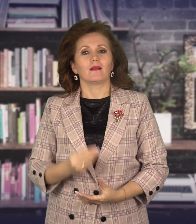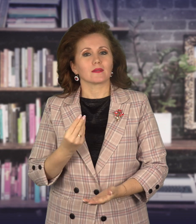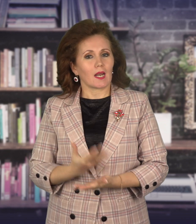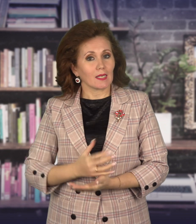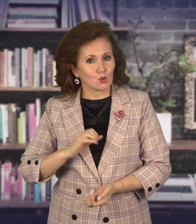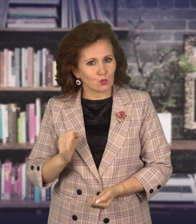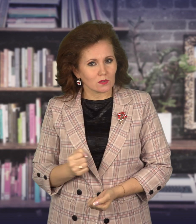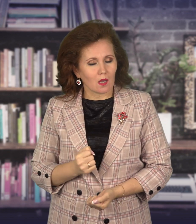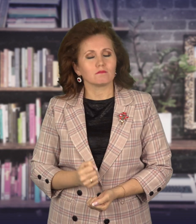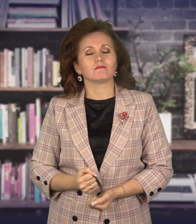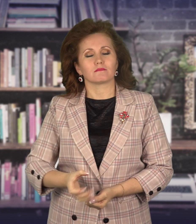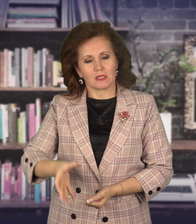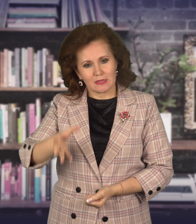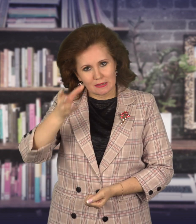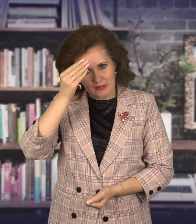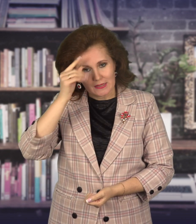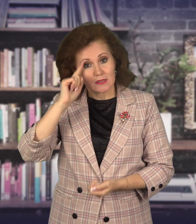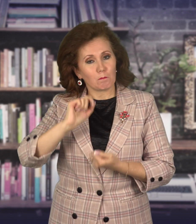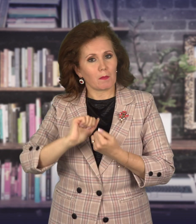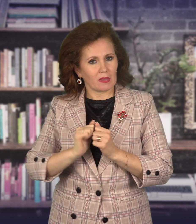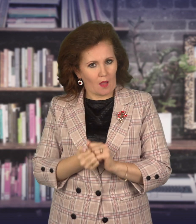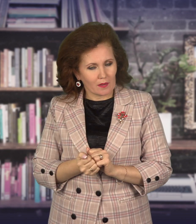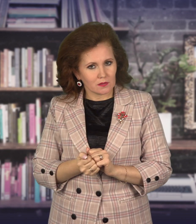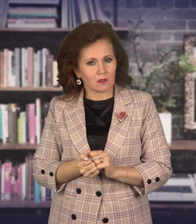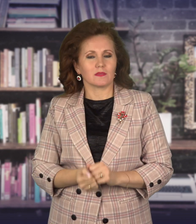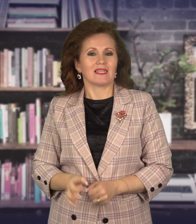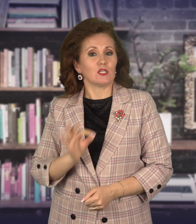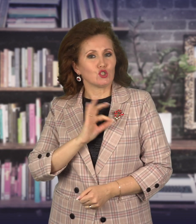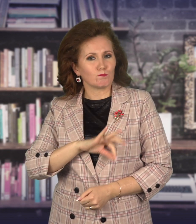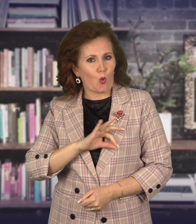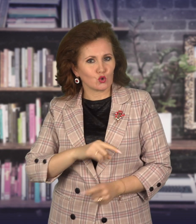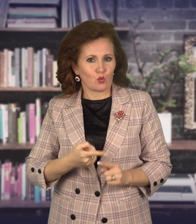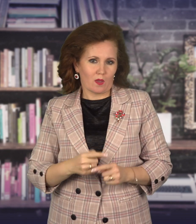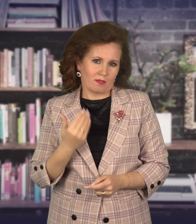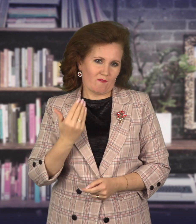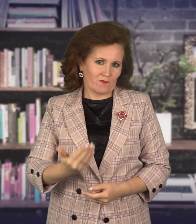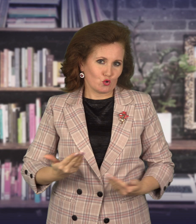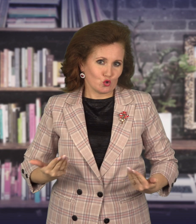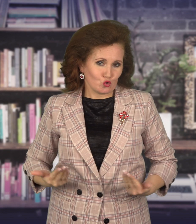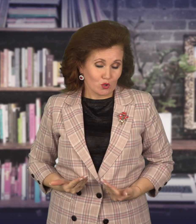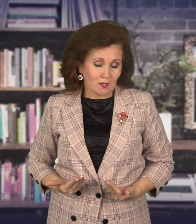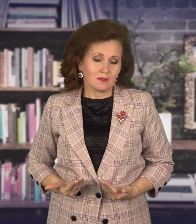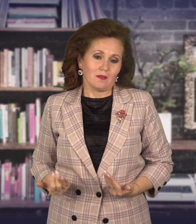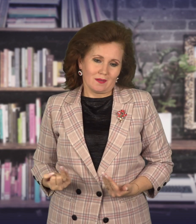Дорогие друзья! Запоминайте, используйте советы в своей жизни,